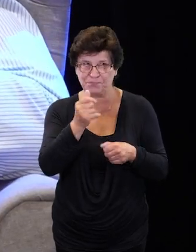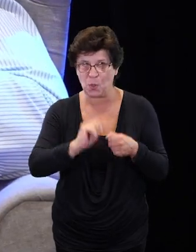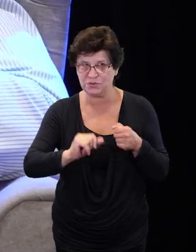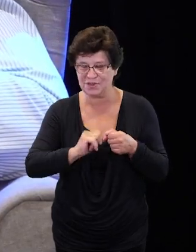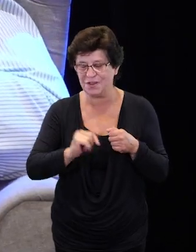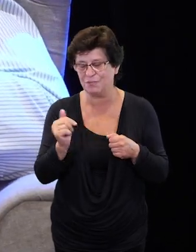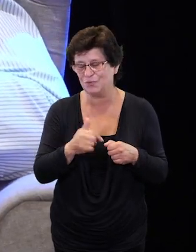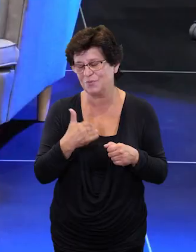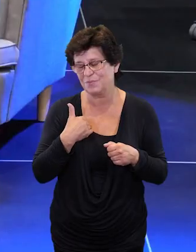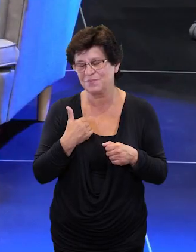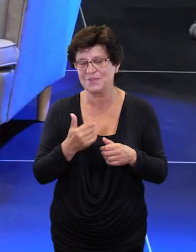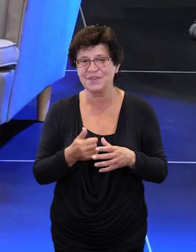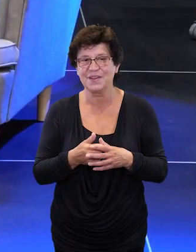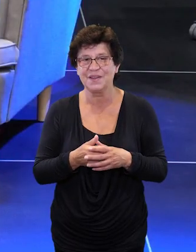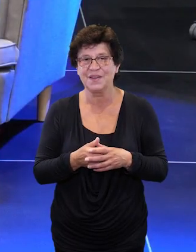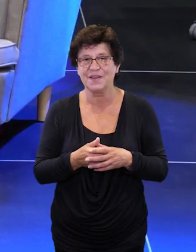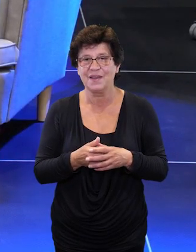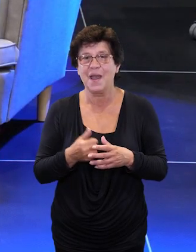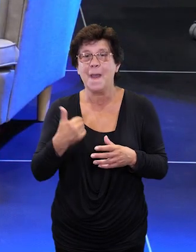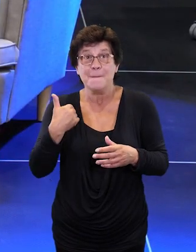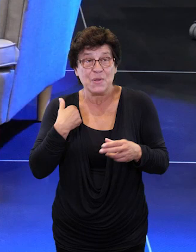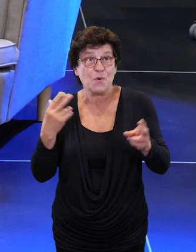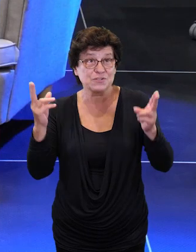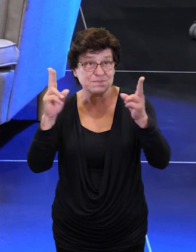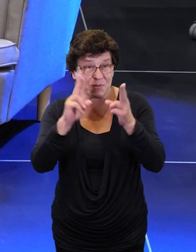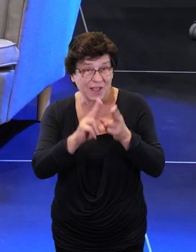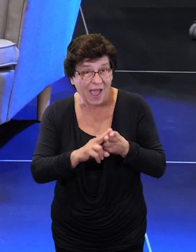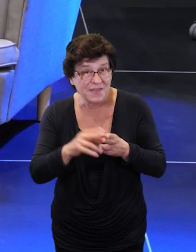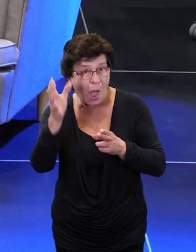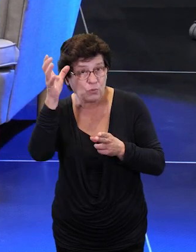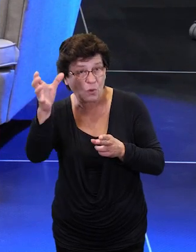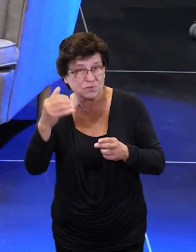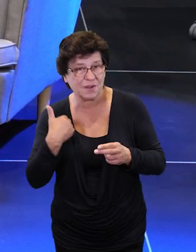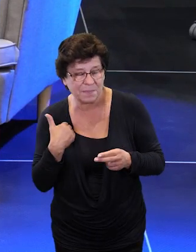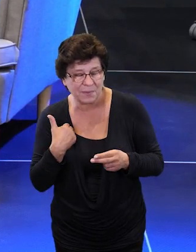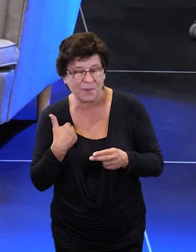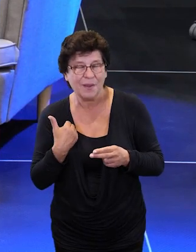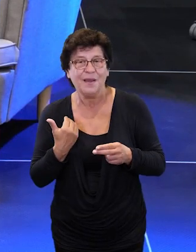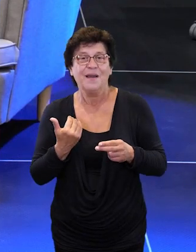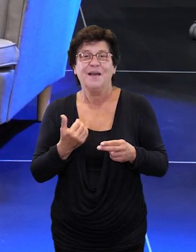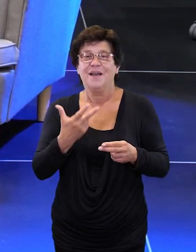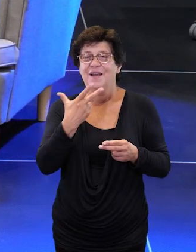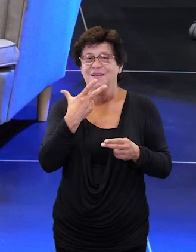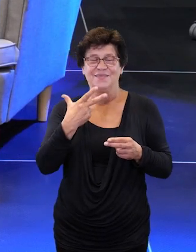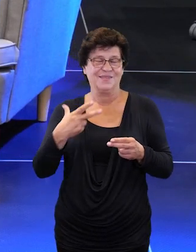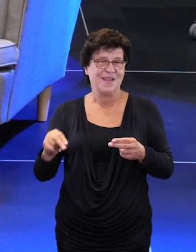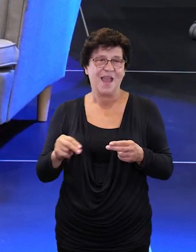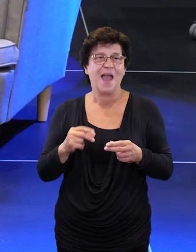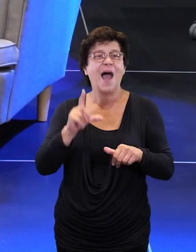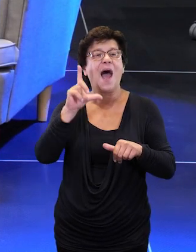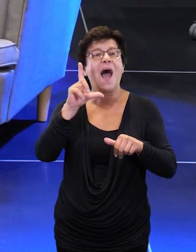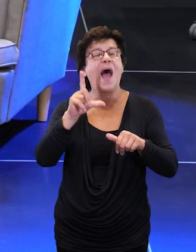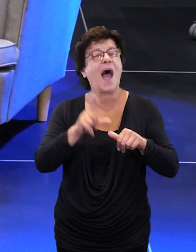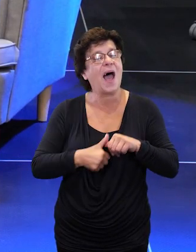A były spotkania autorskie z dziećmi? Nie, ale rodzice do mnie piszą, cytują albo wysłuchają filmiki,